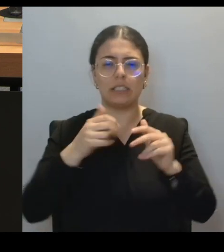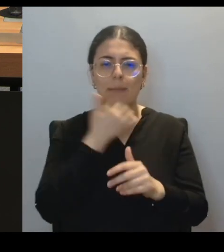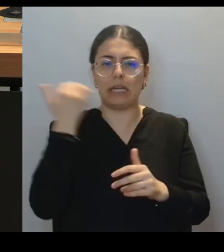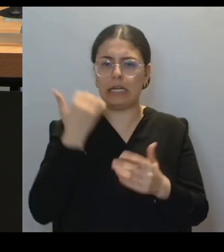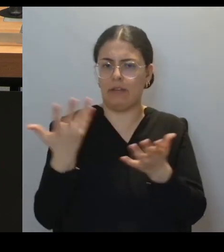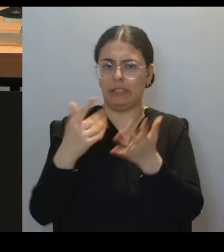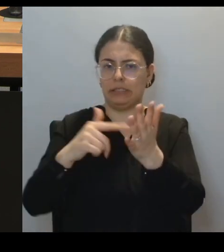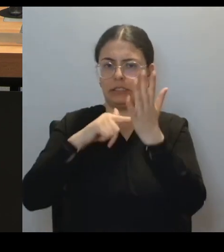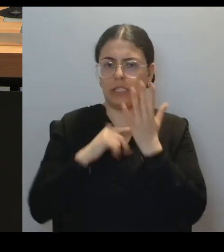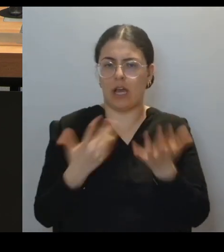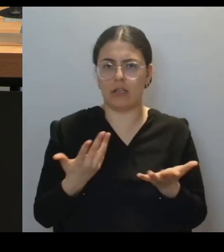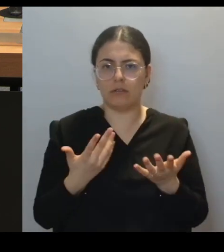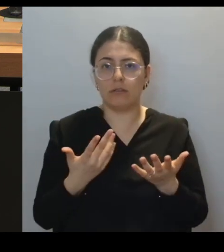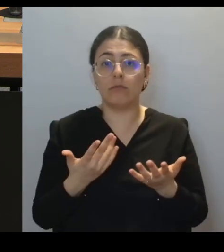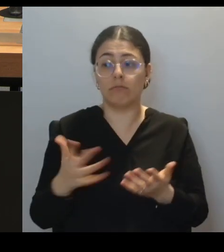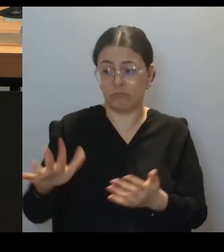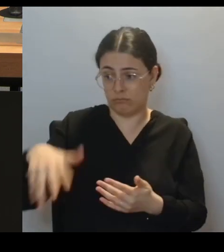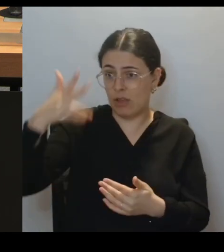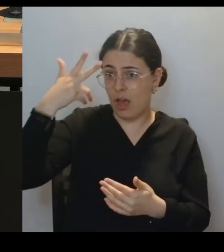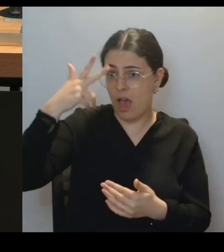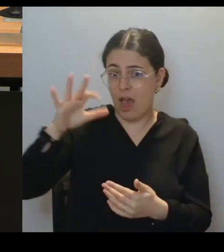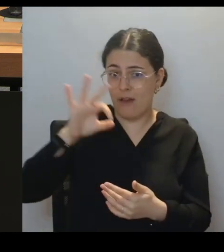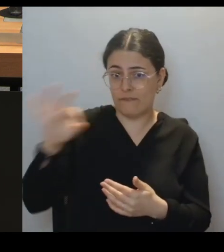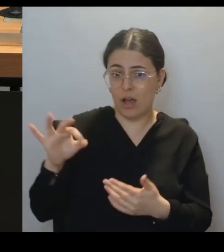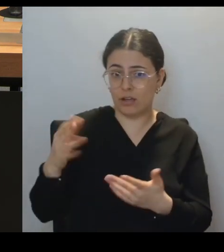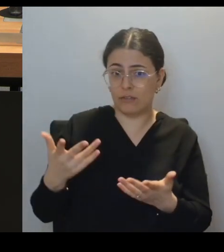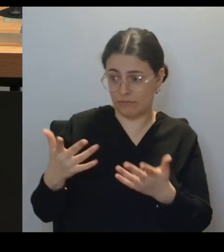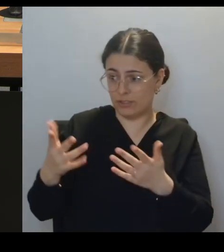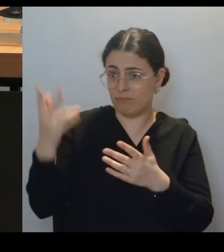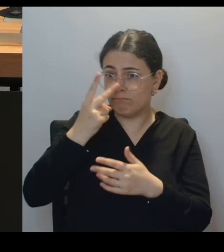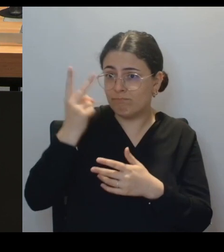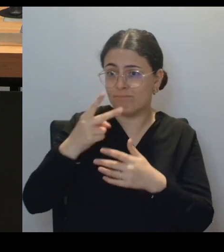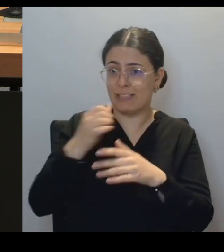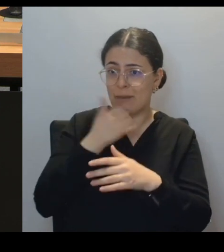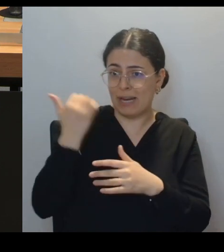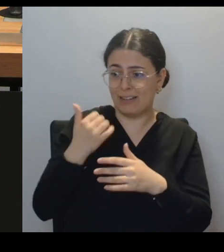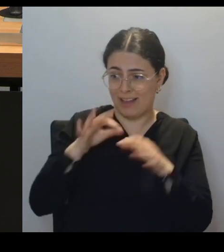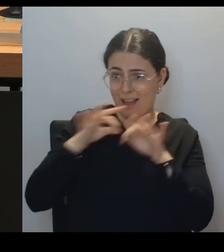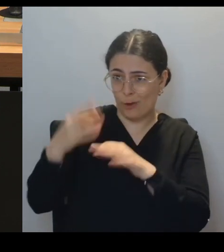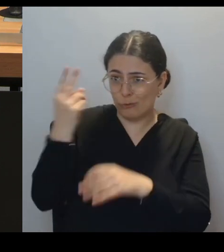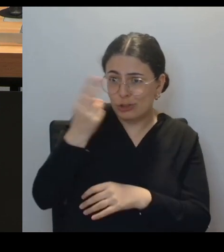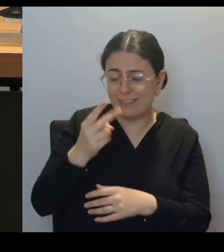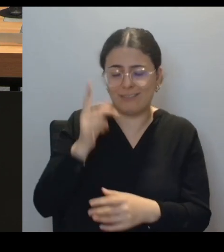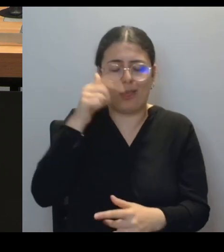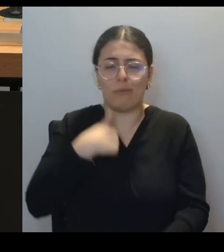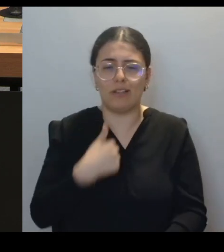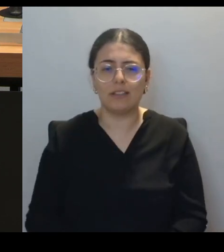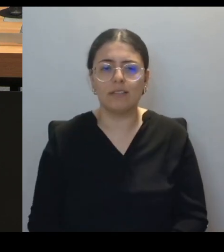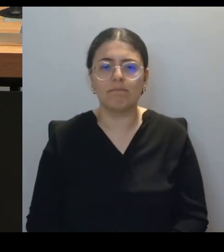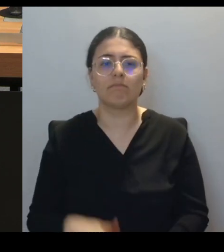verstehen? Haben Sie offenbar nicht. Was hat das Lagebild gezeigt? Wir haben nach wie vor den Phänomenbereich Kleinkriminalität, aber wir haben